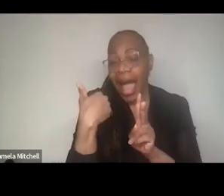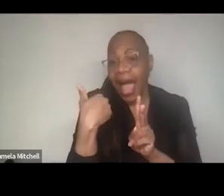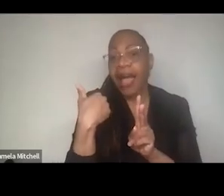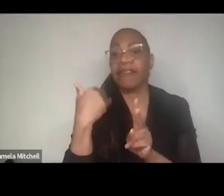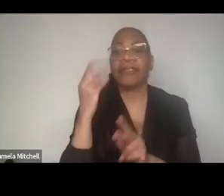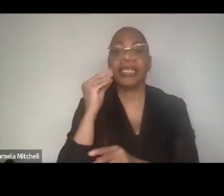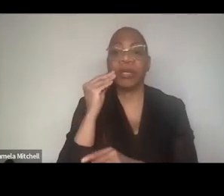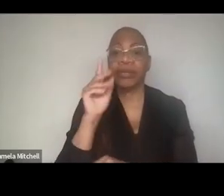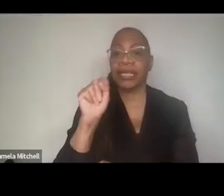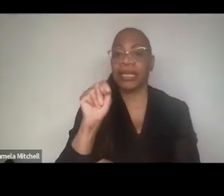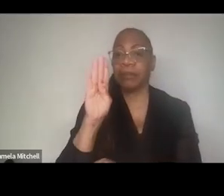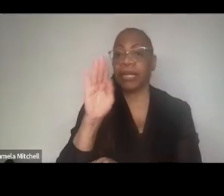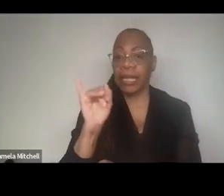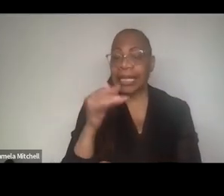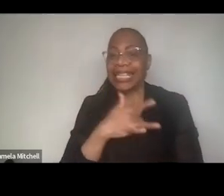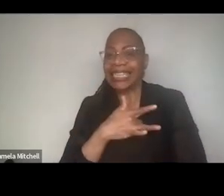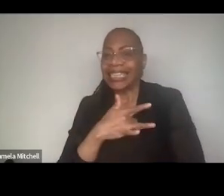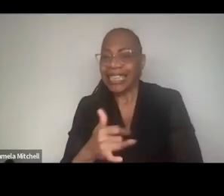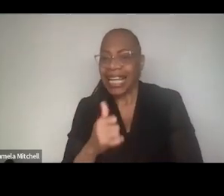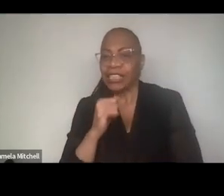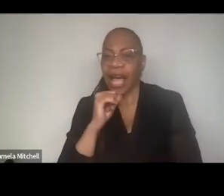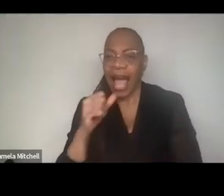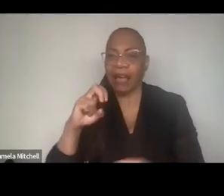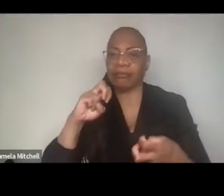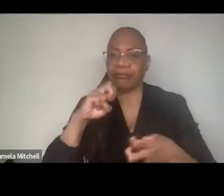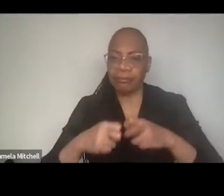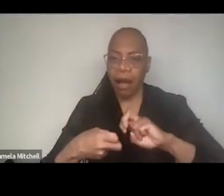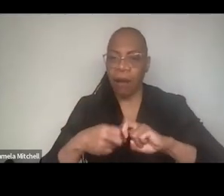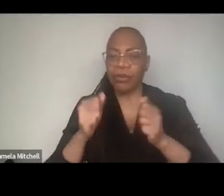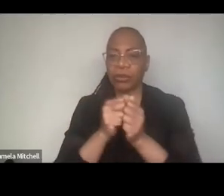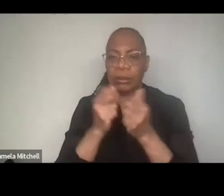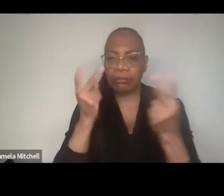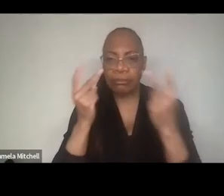experimentan dificultades de visión. Muchas de estas están subidentificadas y subdiagnosticadas.